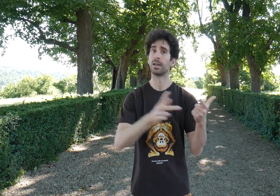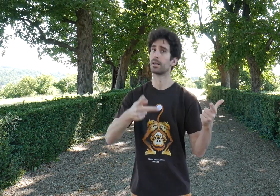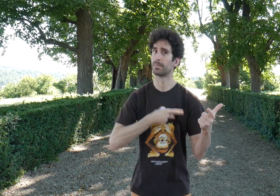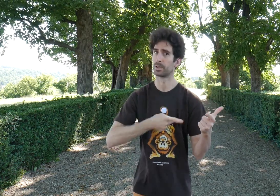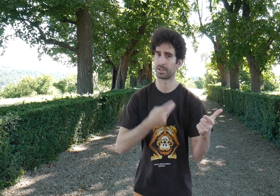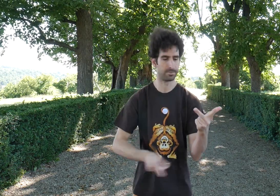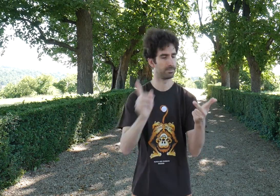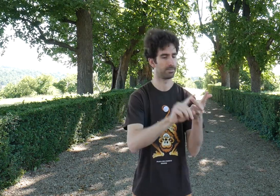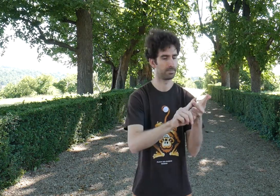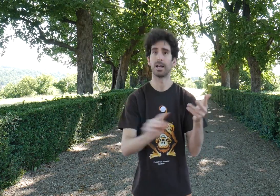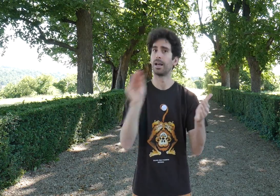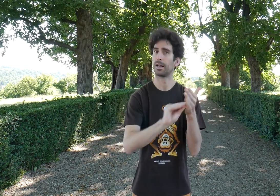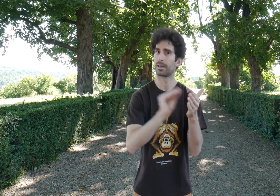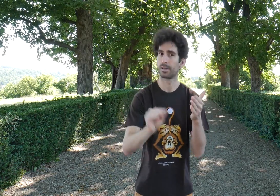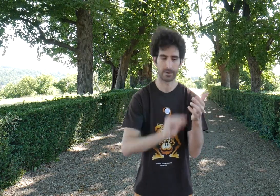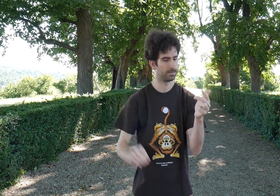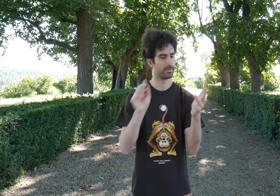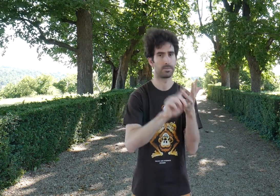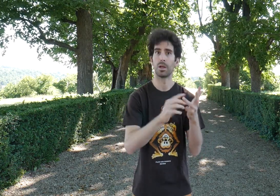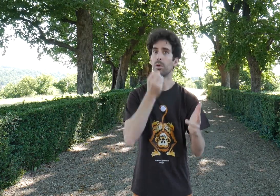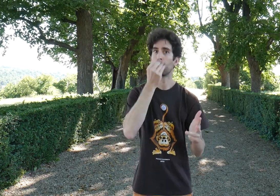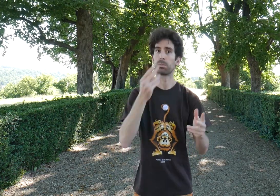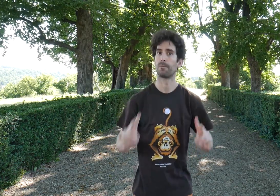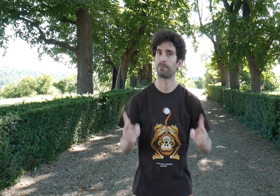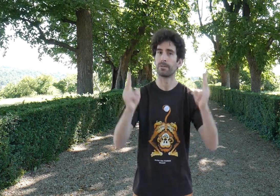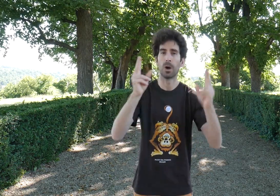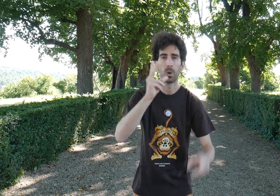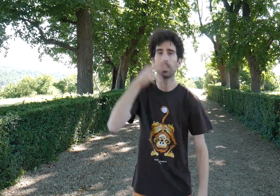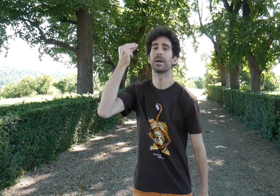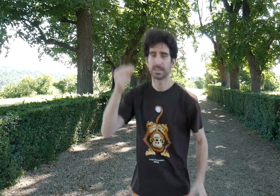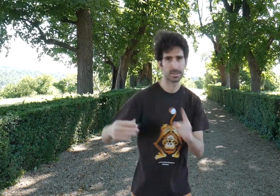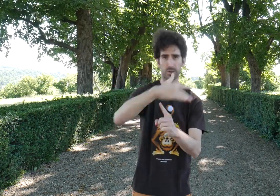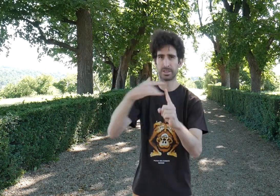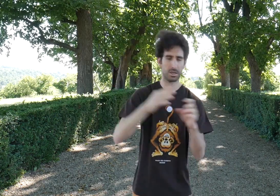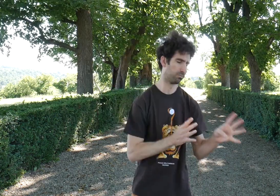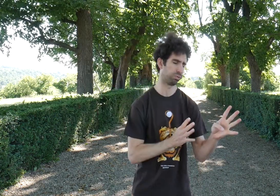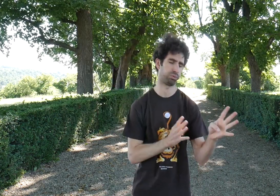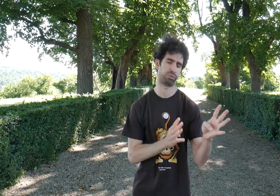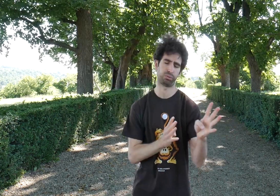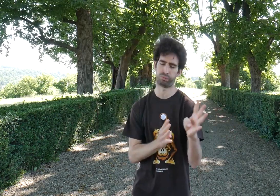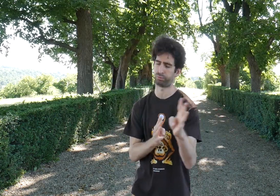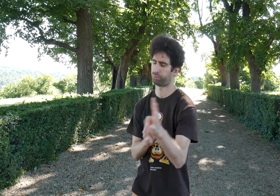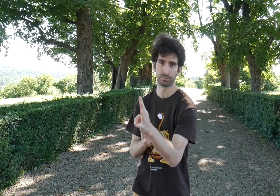médecin, écrivain, bon vivant et humaniste se moquant de la société.